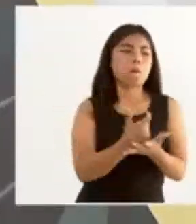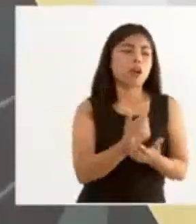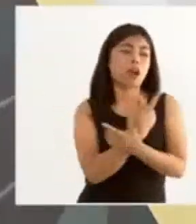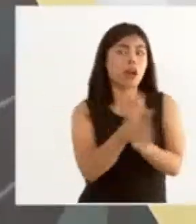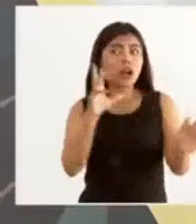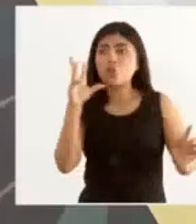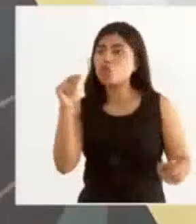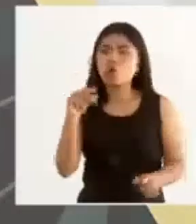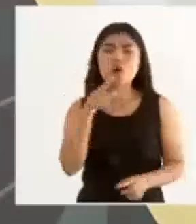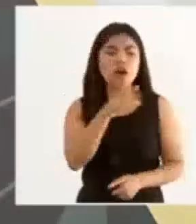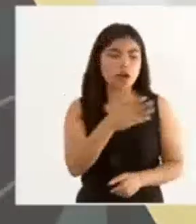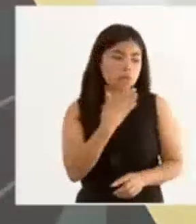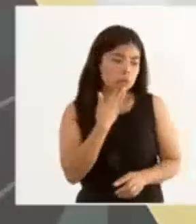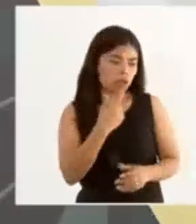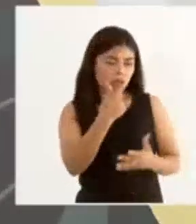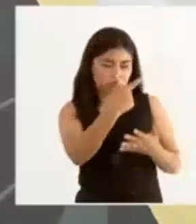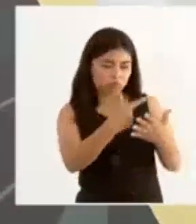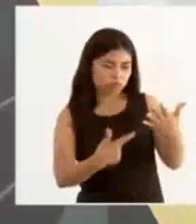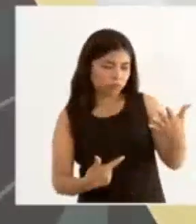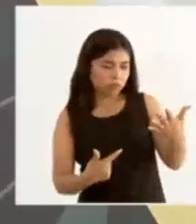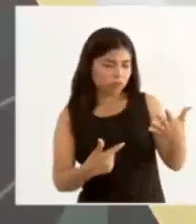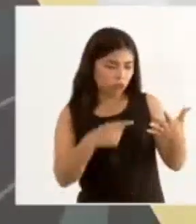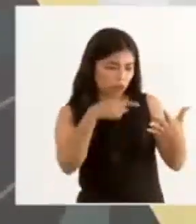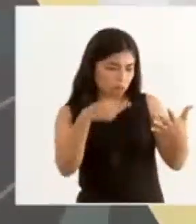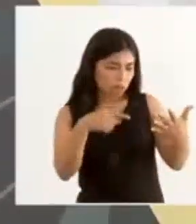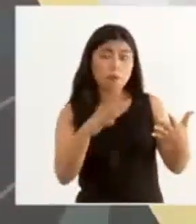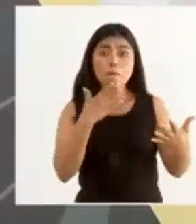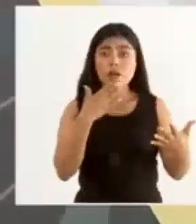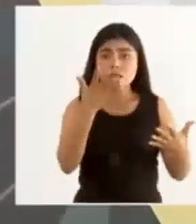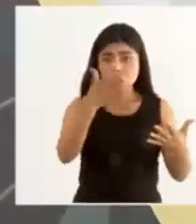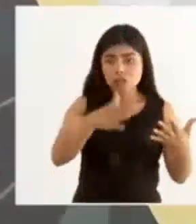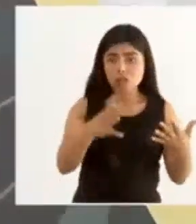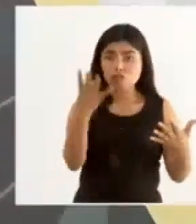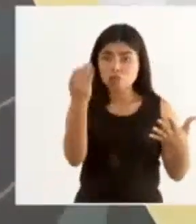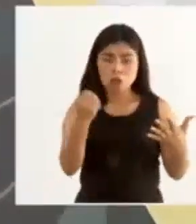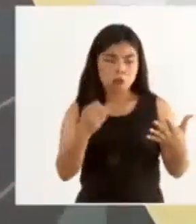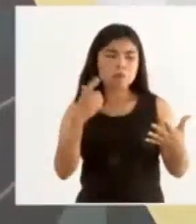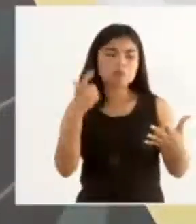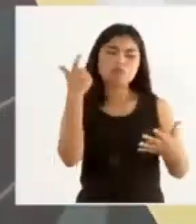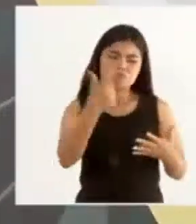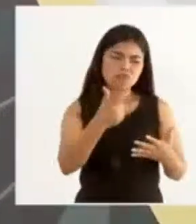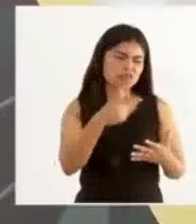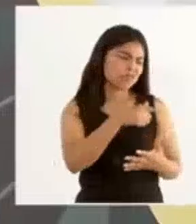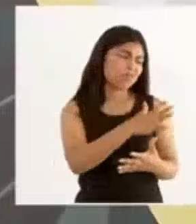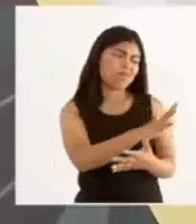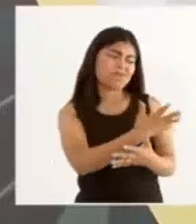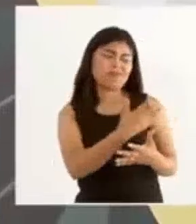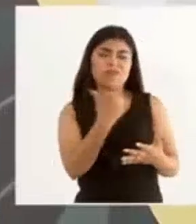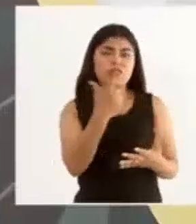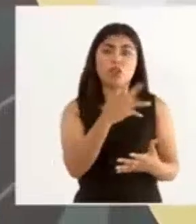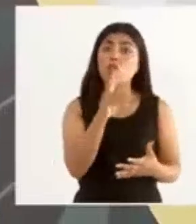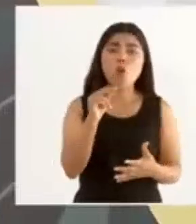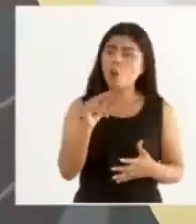calificación hay que dar la beca. Pero lo cierto, claro que todos queremos que los niños, niñas,